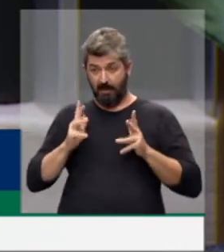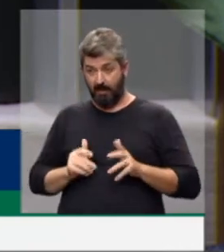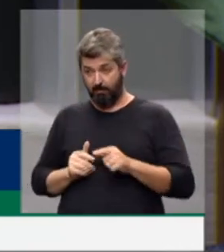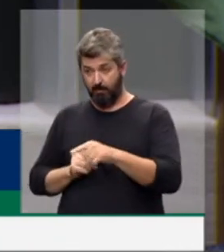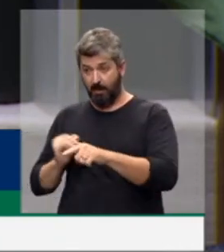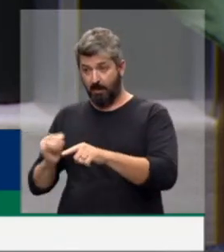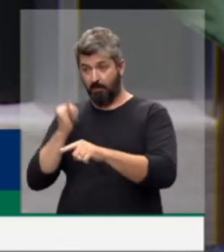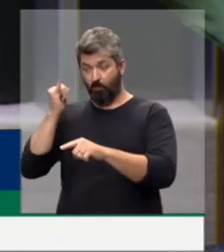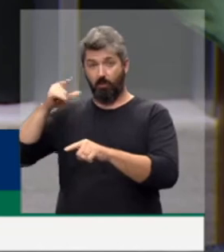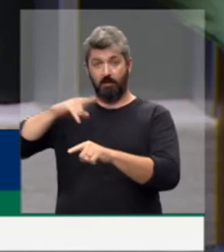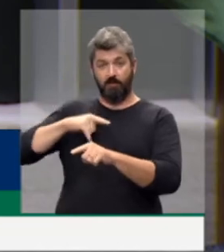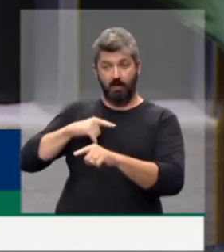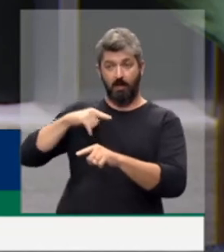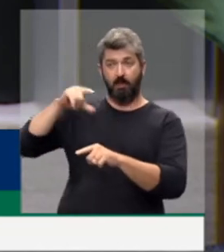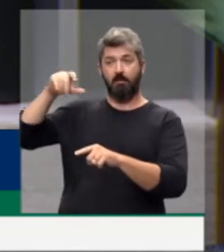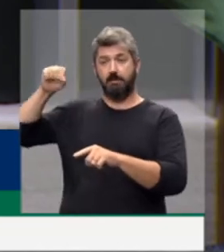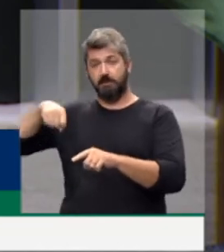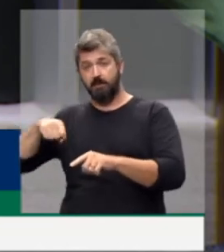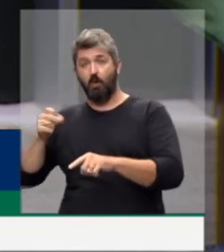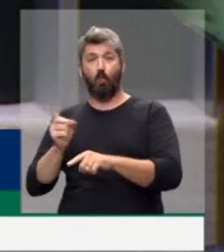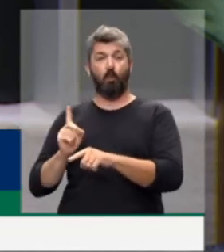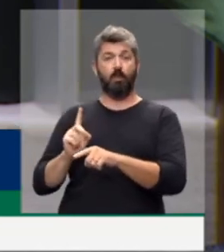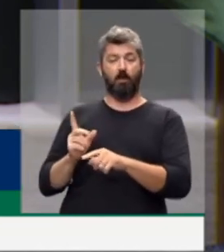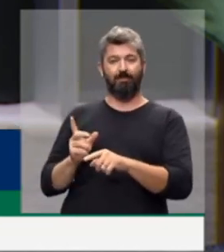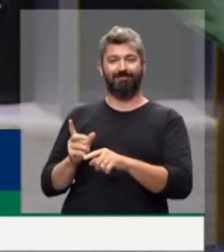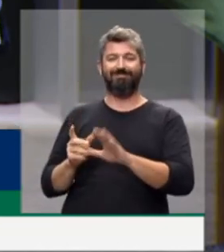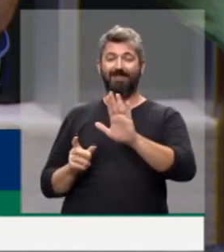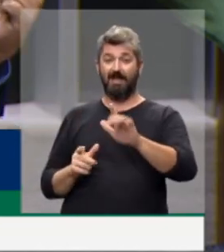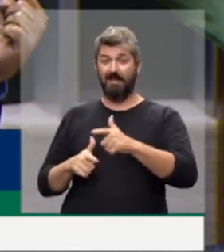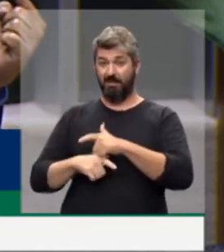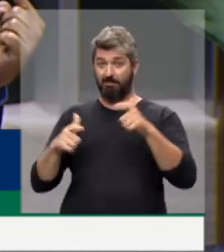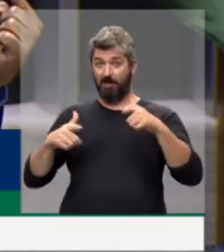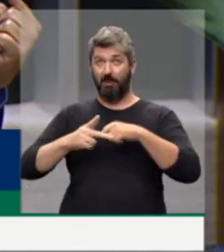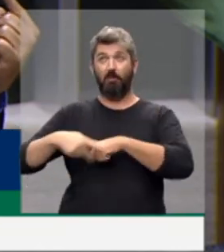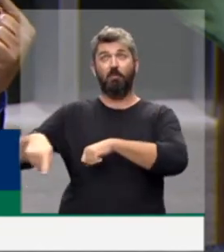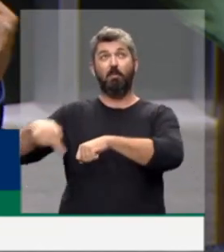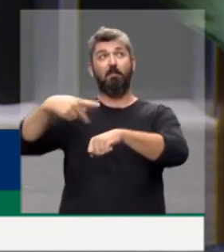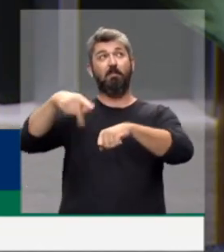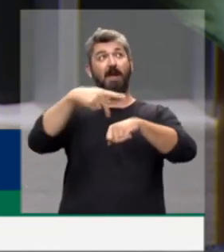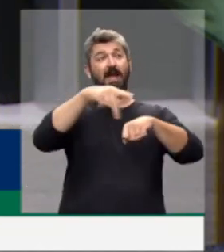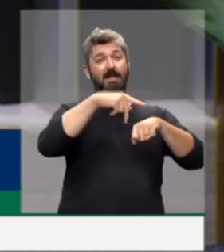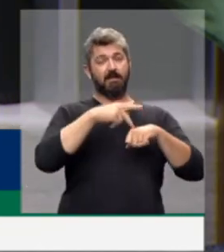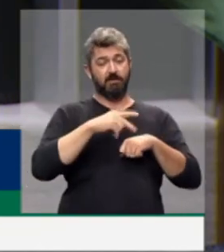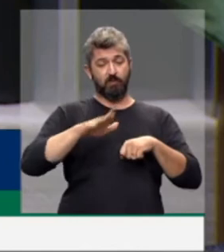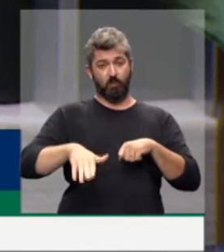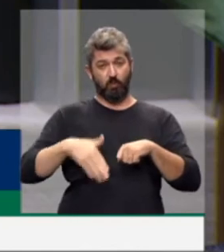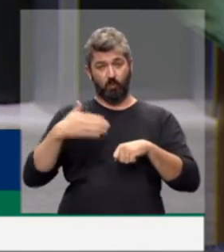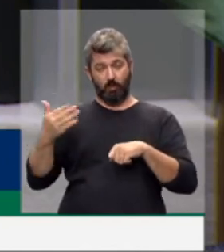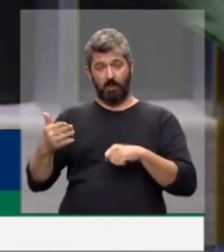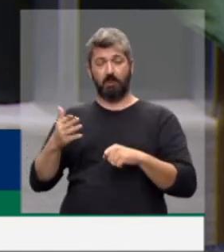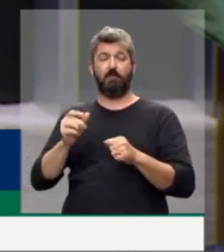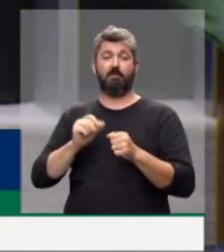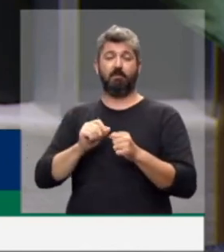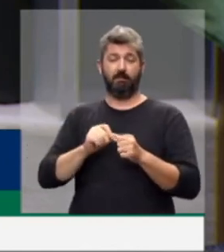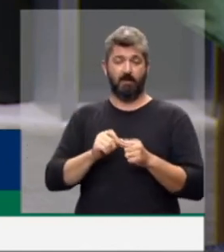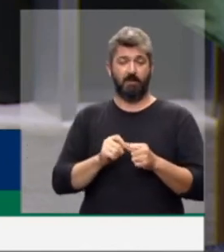SIGNIFICA QUE O PAÍS, É IMPORTANTE O QUE ESTÁ EM DISCUSSÃO AQUI É QUE SE A